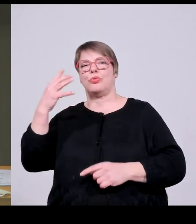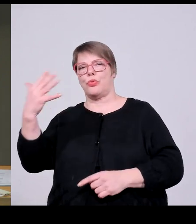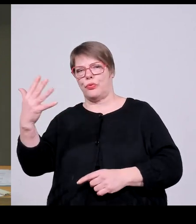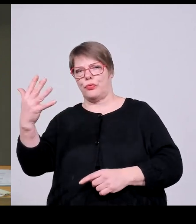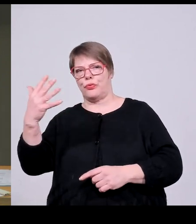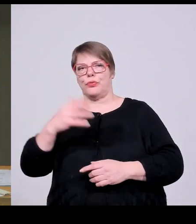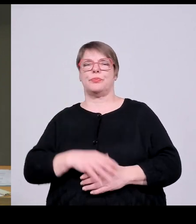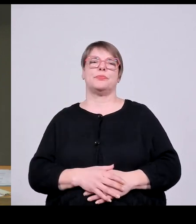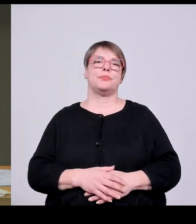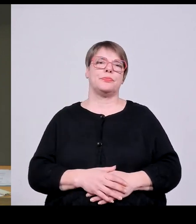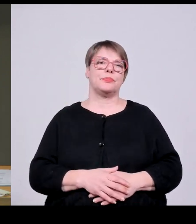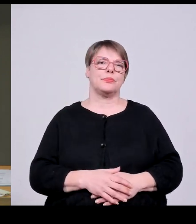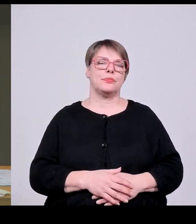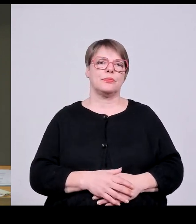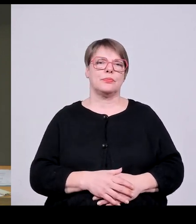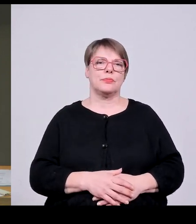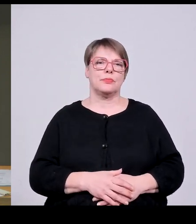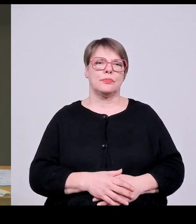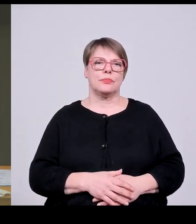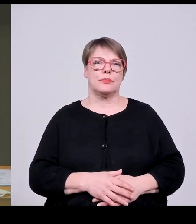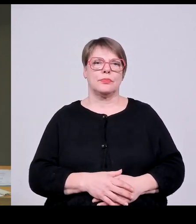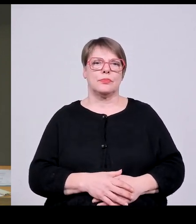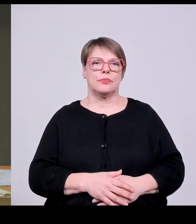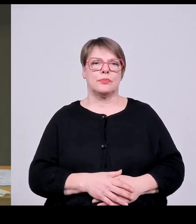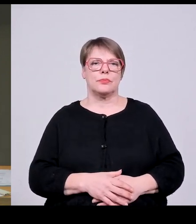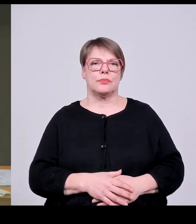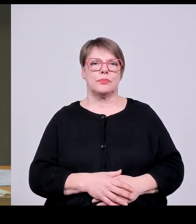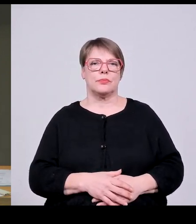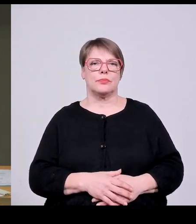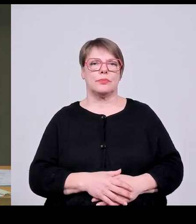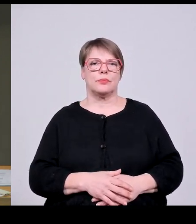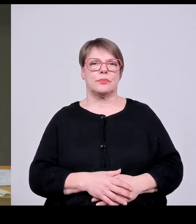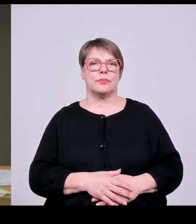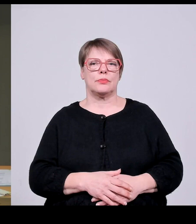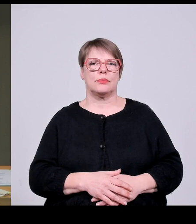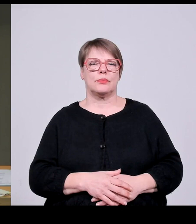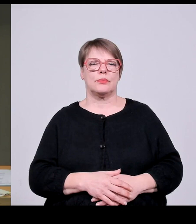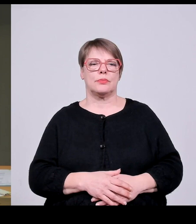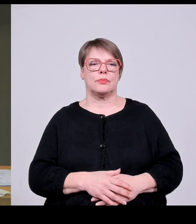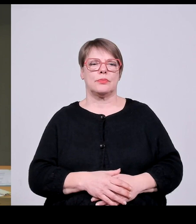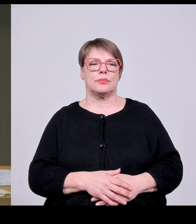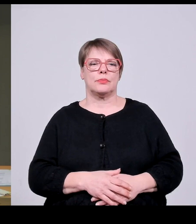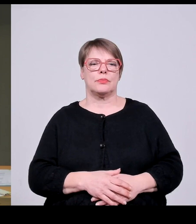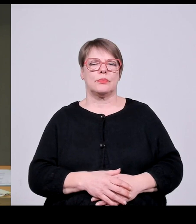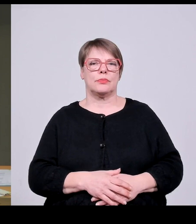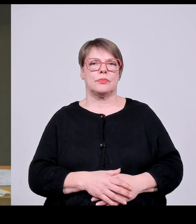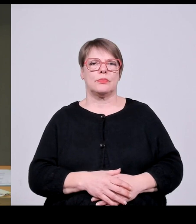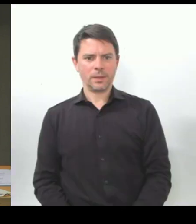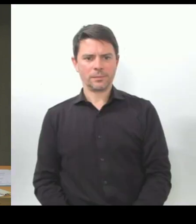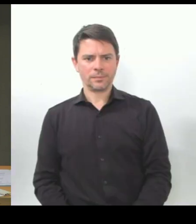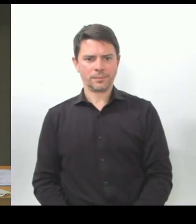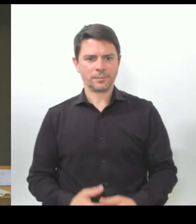Und schlage vor, die Beratung der Einzelbestimmungen miteinander zu verbinden. Widerspruch höre ich dazu nicht eine Beratung